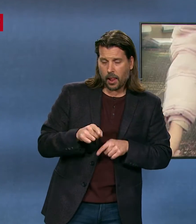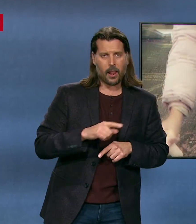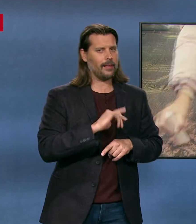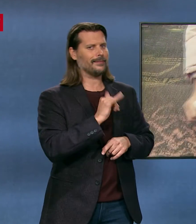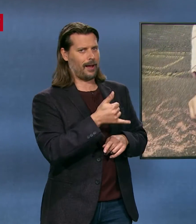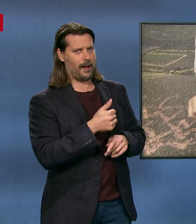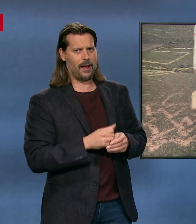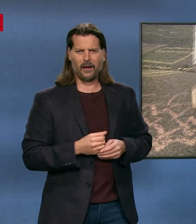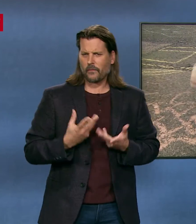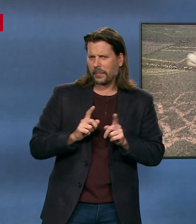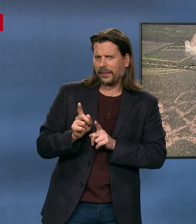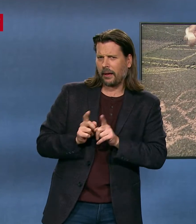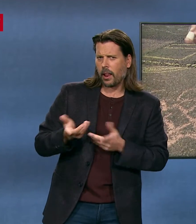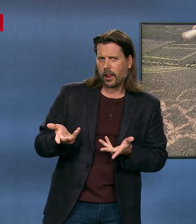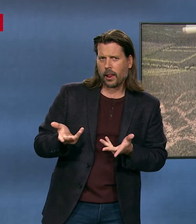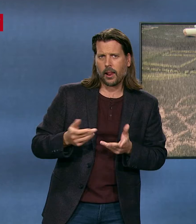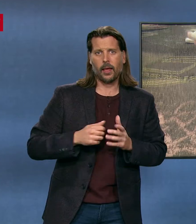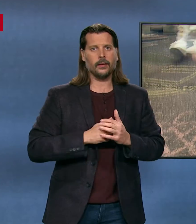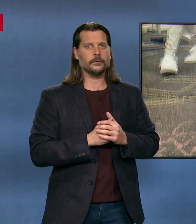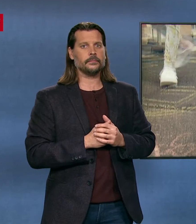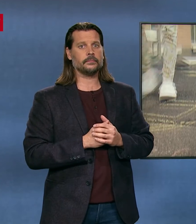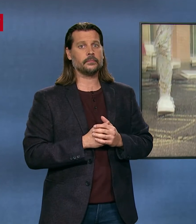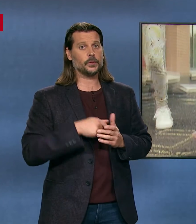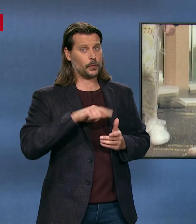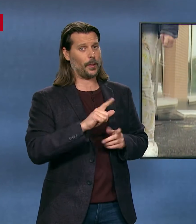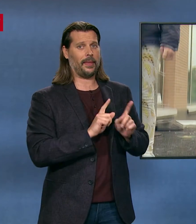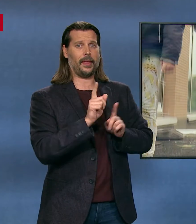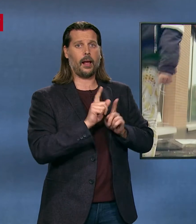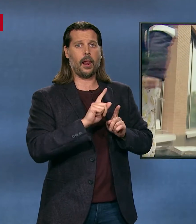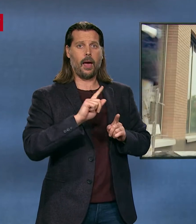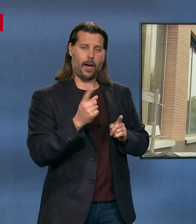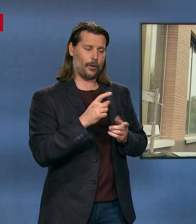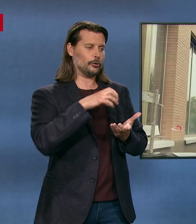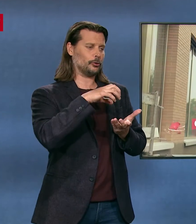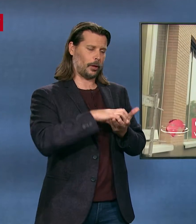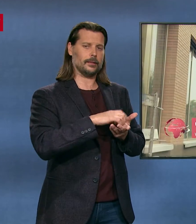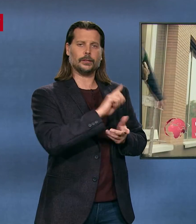Warum malst du ausgerechnet einen Igel? Weil Igel auch in der Stadt Zürich wohnen.